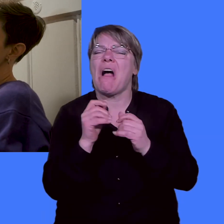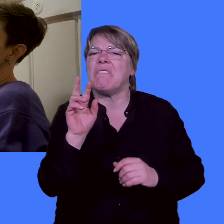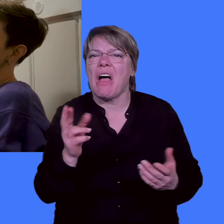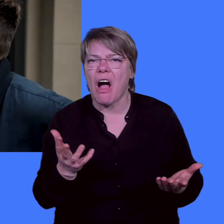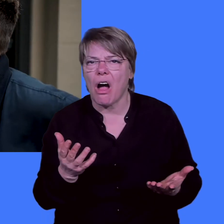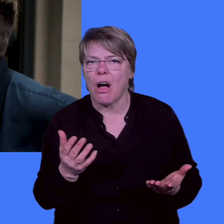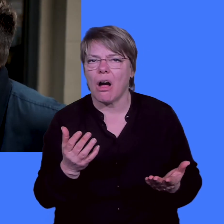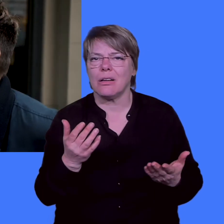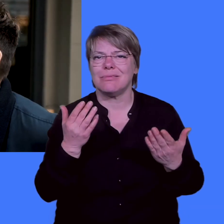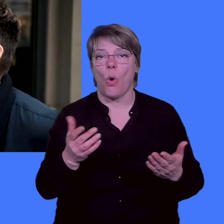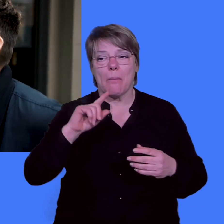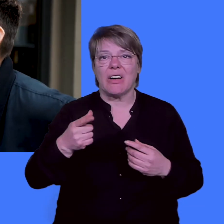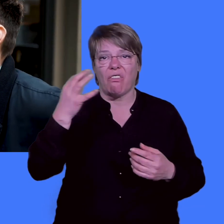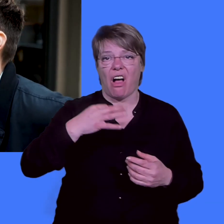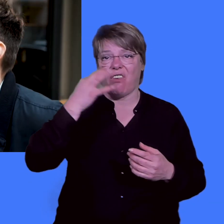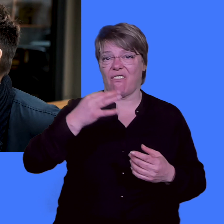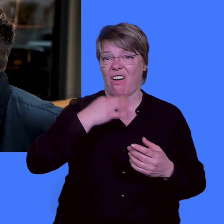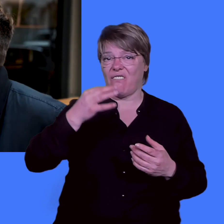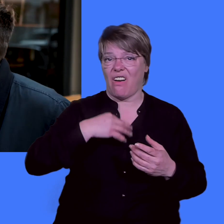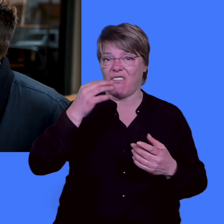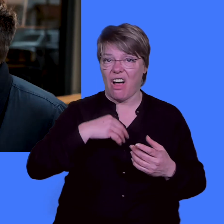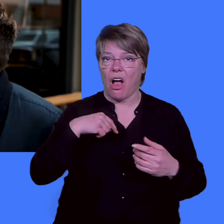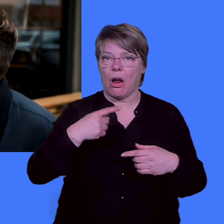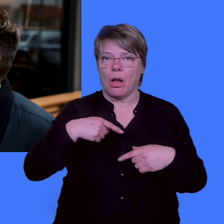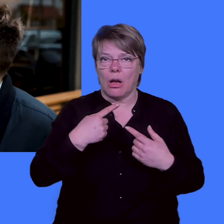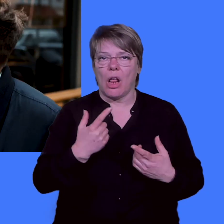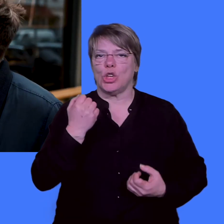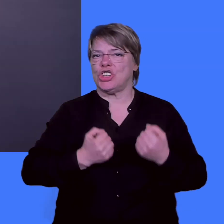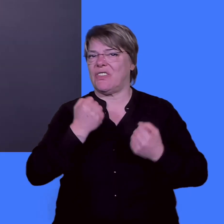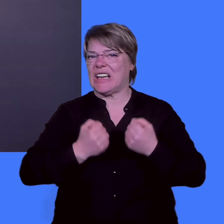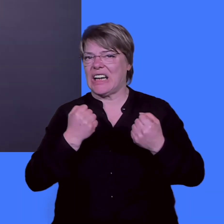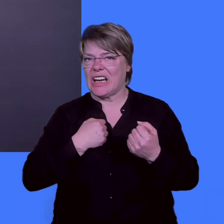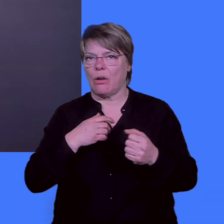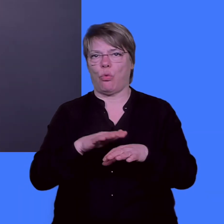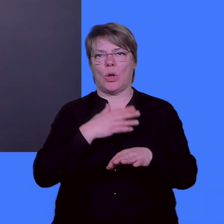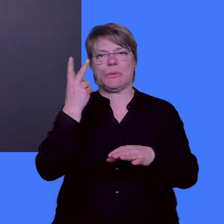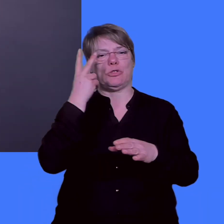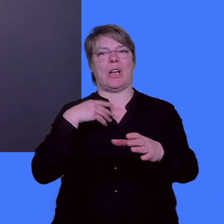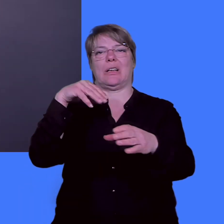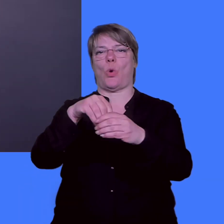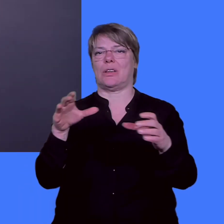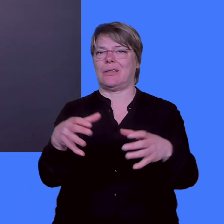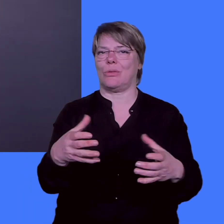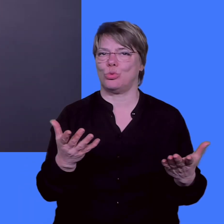selbstverständlich als Teil zu begreifen und das wirkt sich aus auf die Identitätsentwicklung.